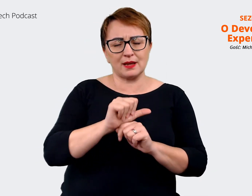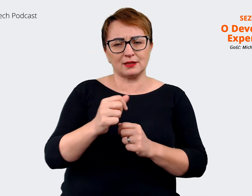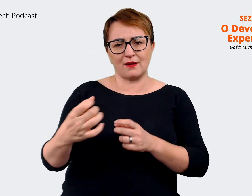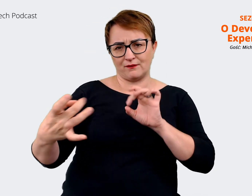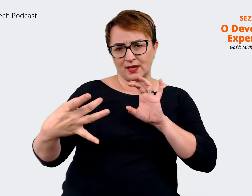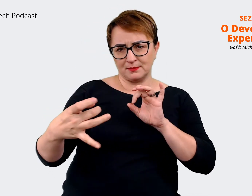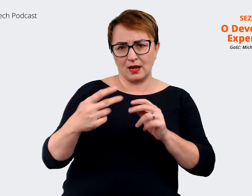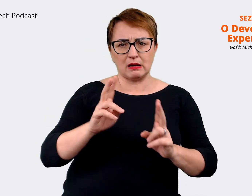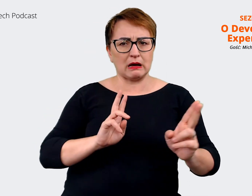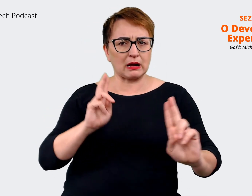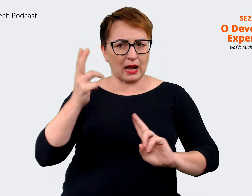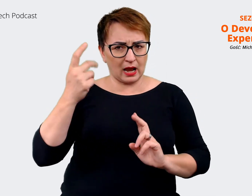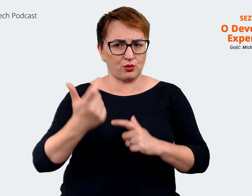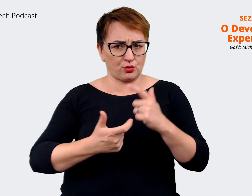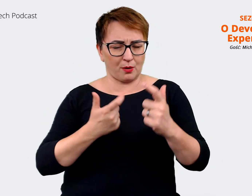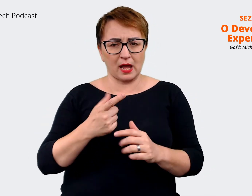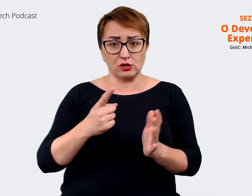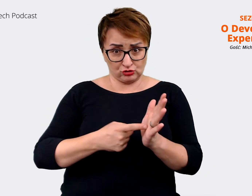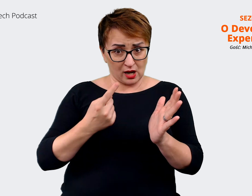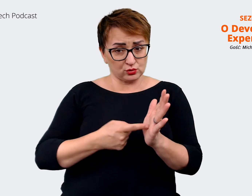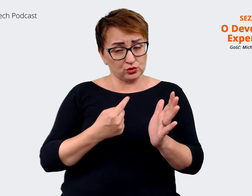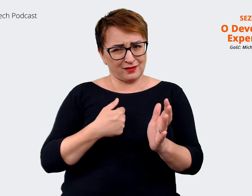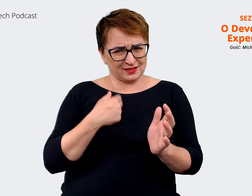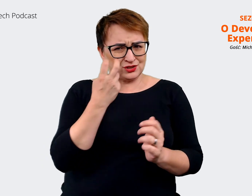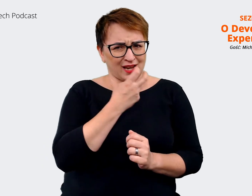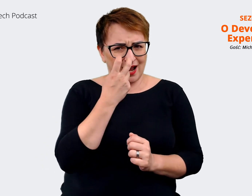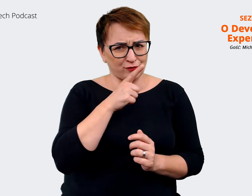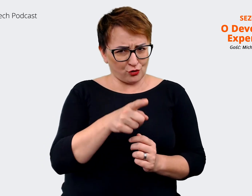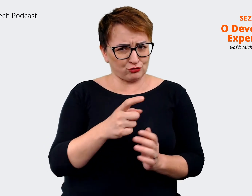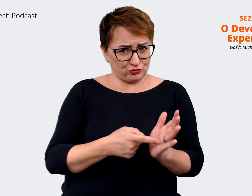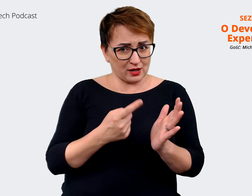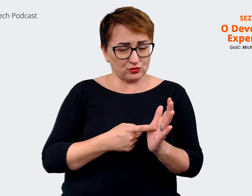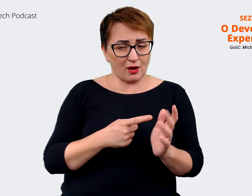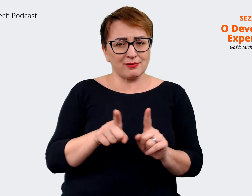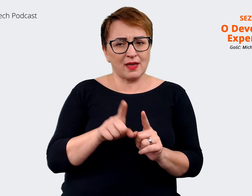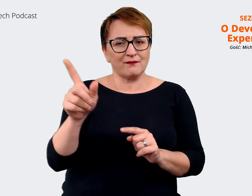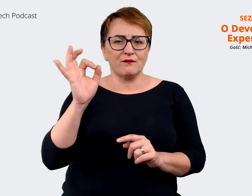reagujecie na niego. Jak częste są takie przypadki? Tak z ciekawości i jakby z